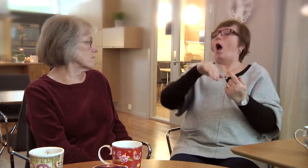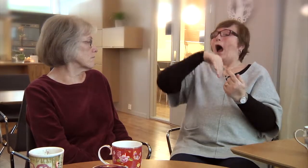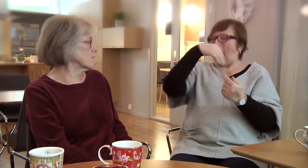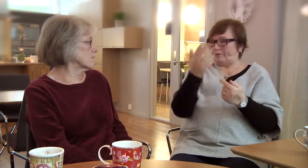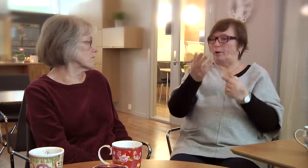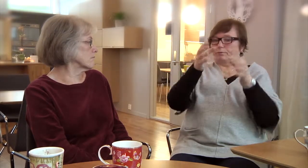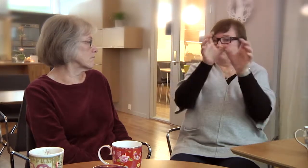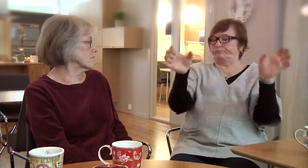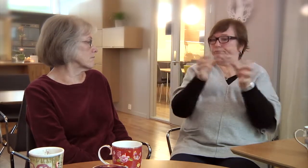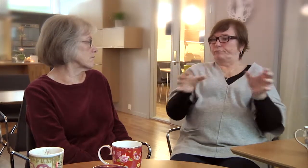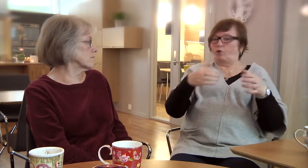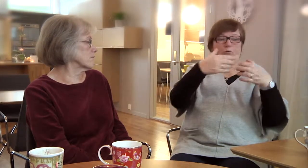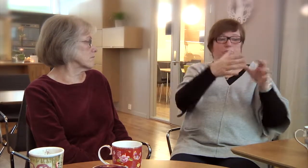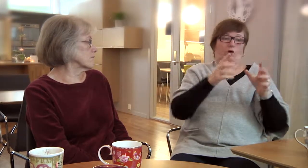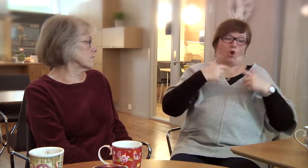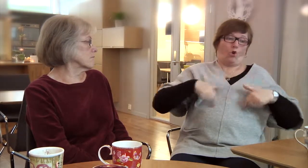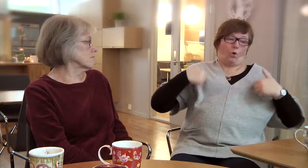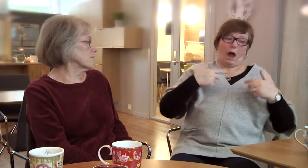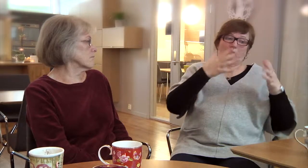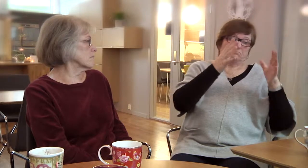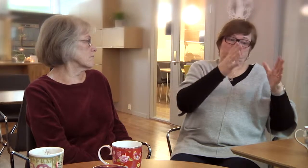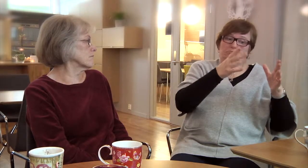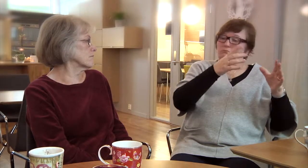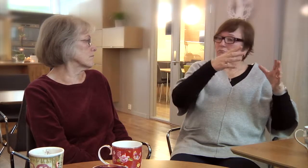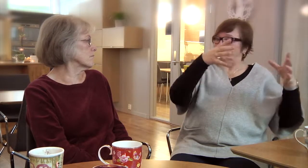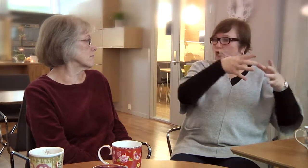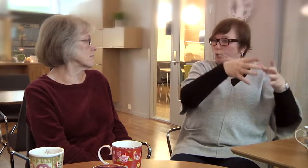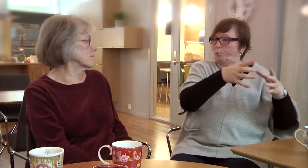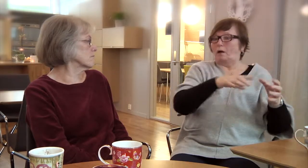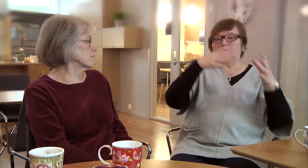Prøve en stor sammensatt gruppe først og så delt inn i -